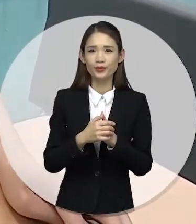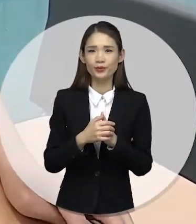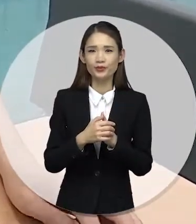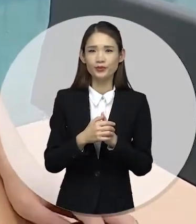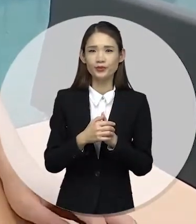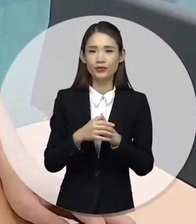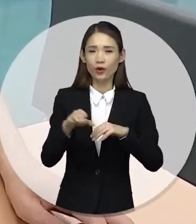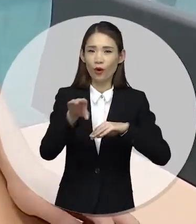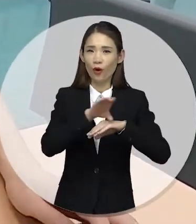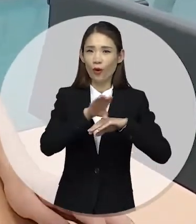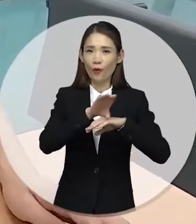김소희 : 컴퓨터가 말을 하네.